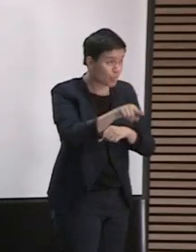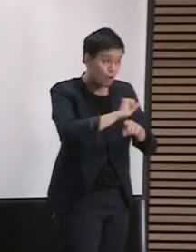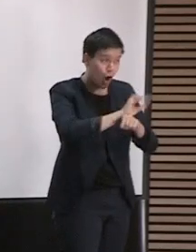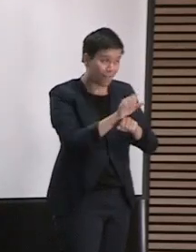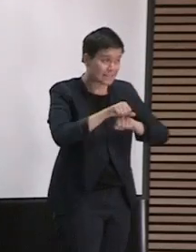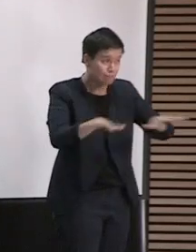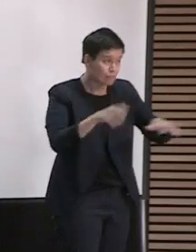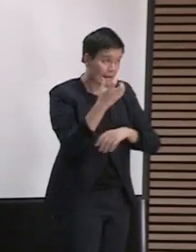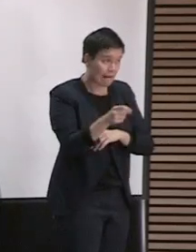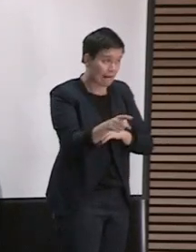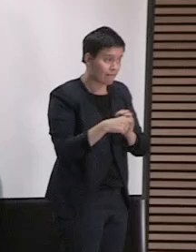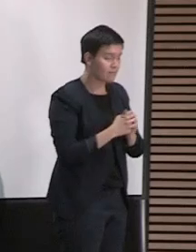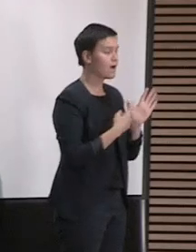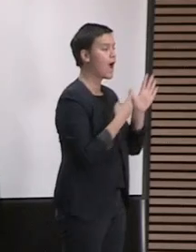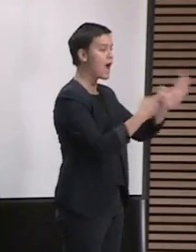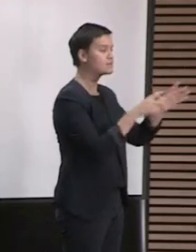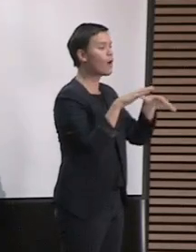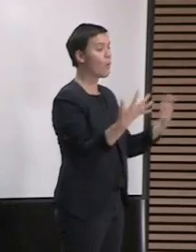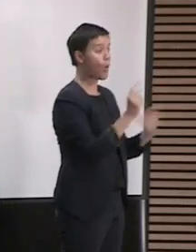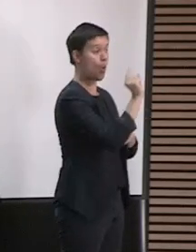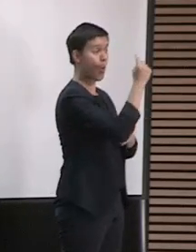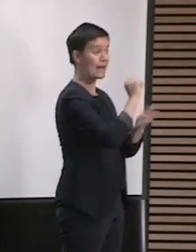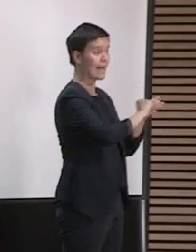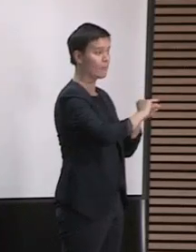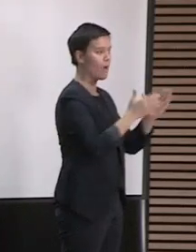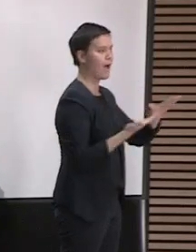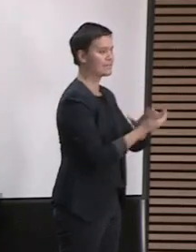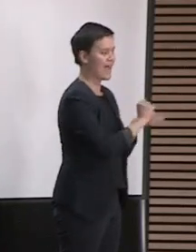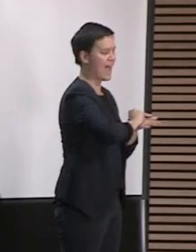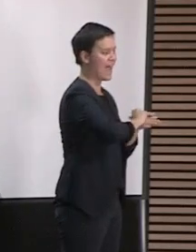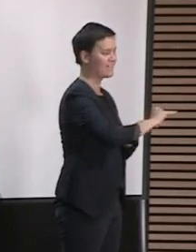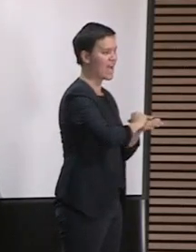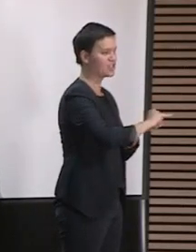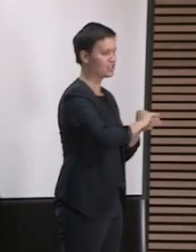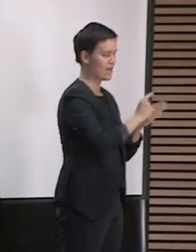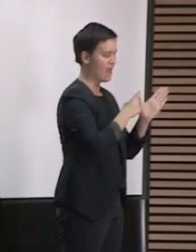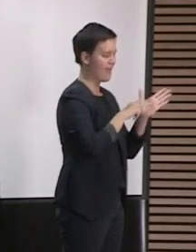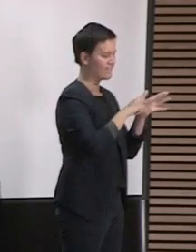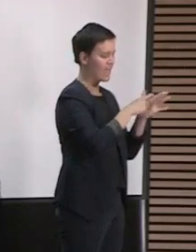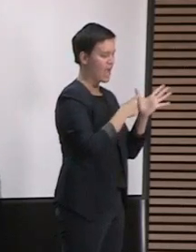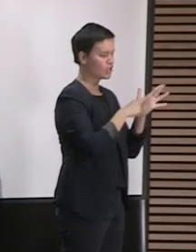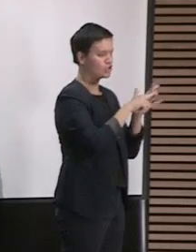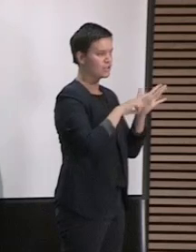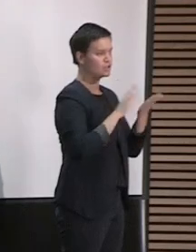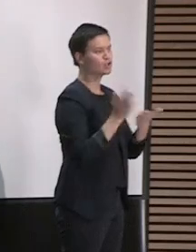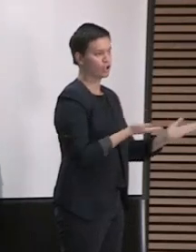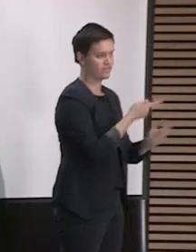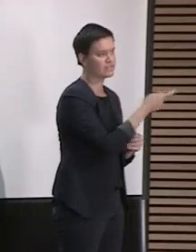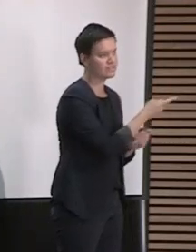taea ai kia maia kaore te iwi i whakarere i a Akarana me horahia COVID ... CAROLINE McELNAY: Me hoki ki ahau i